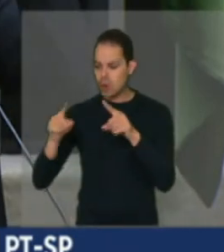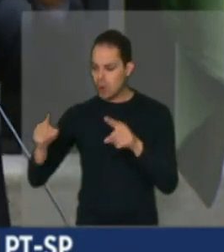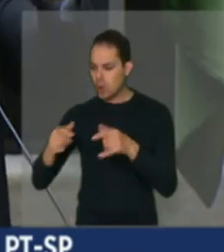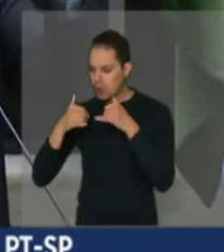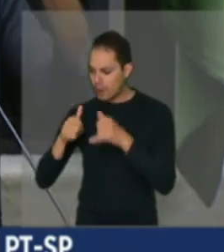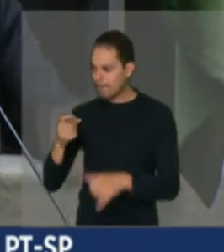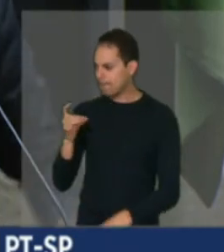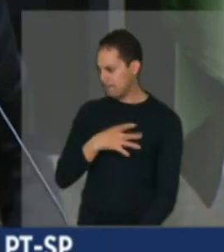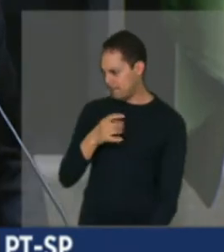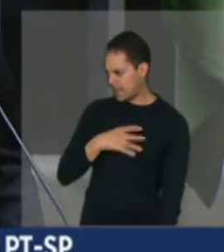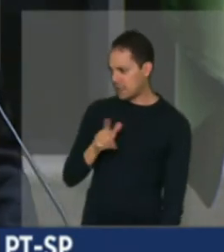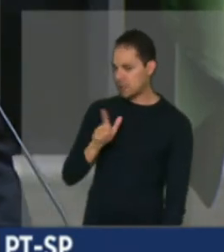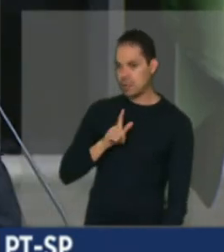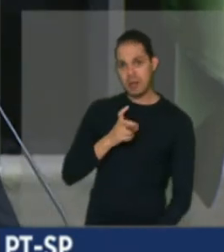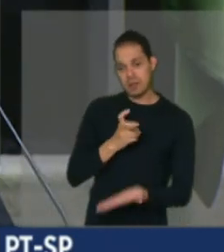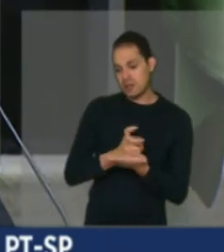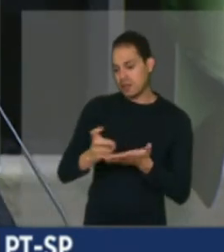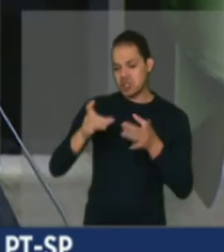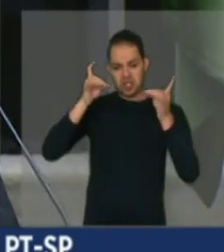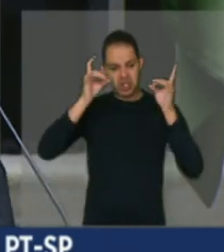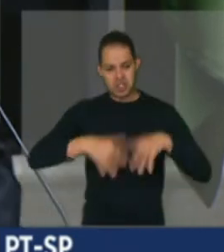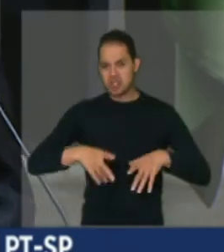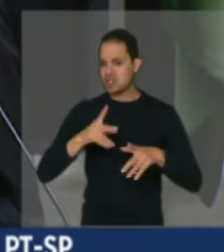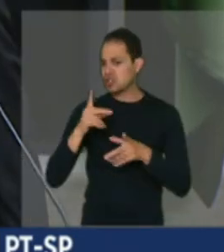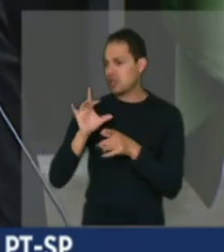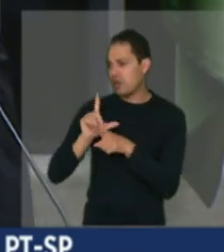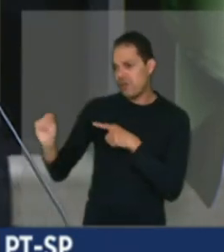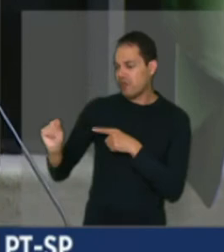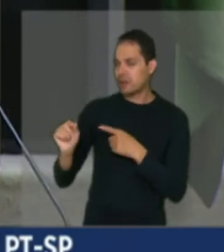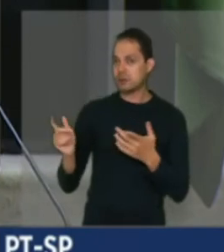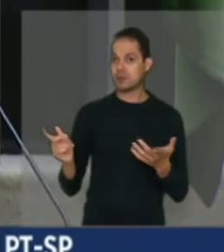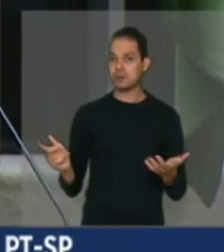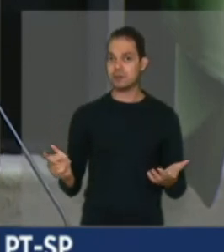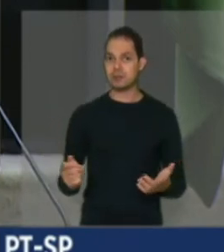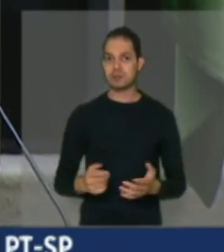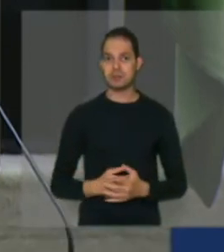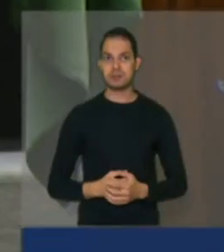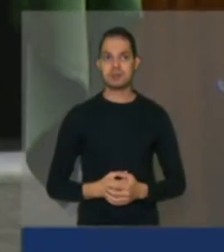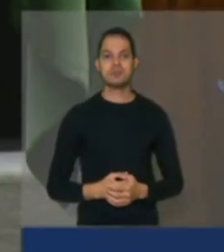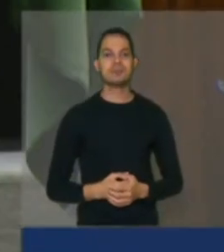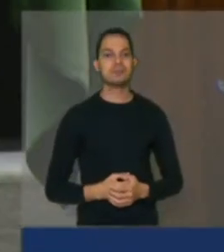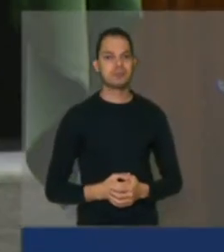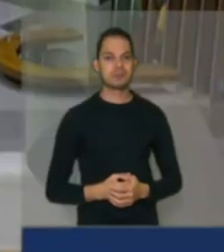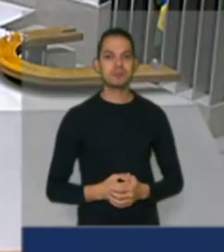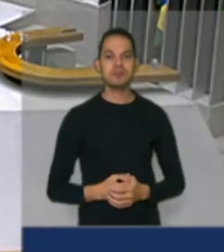PRESIDENTE? RENUNCIA E VAI PRA CASA! [PRESIDENTE]: DEPOIS ENTÃO DE SÃO PAULO COM O DEPUTADO CARLOS ZARATTINI NÓS VAMOS VOLTAR É BAHIA COM O